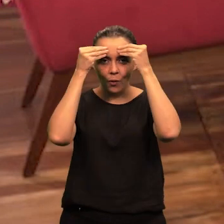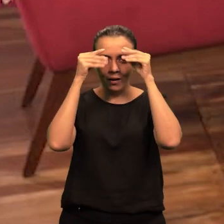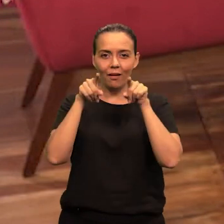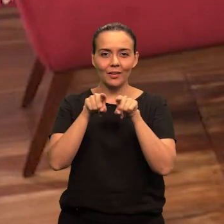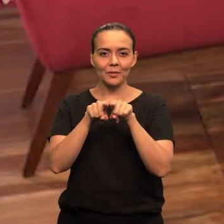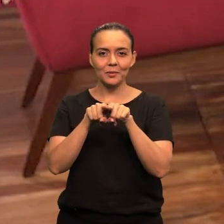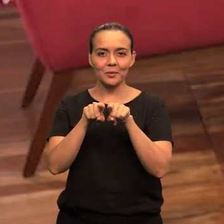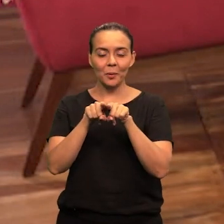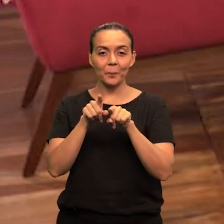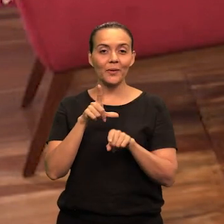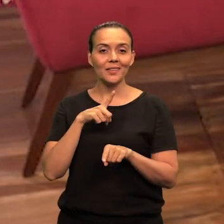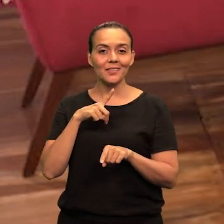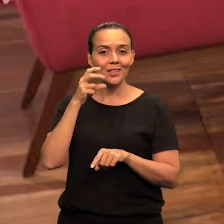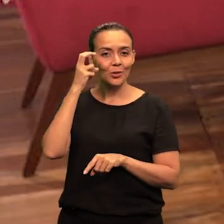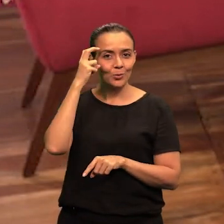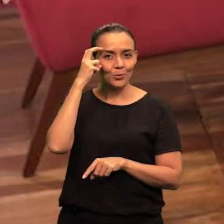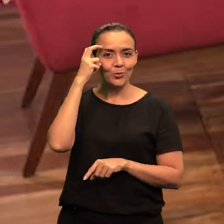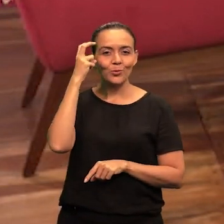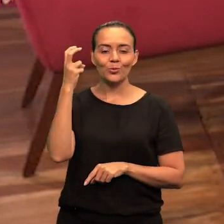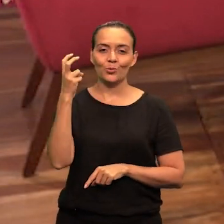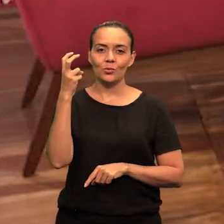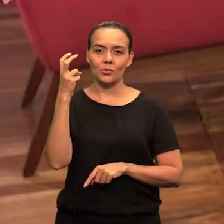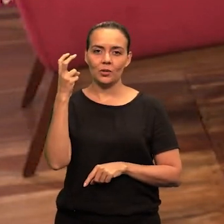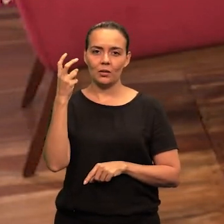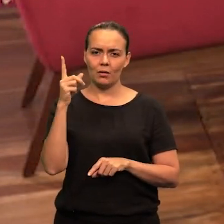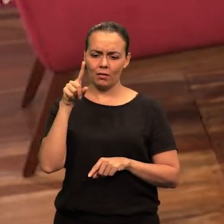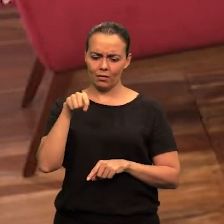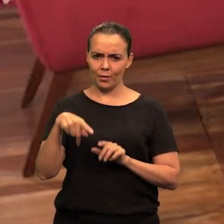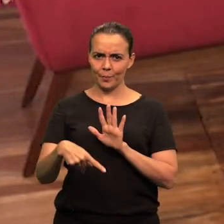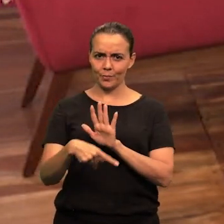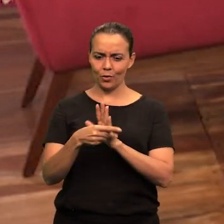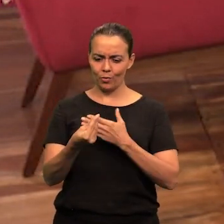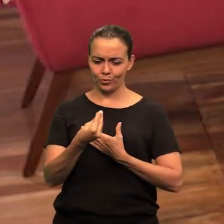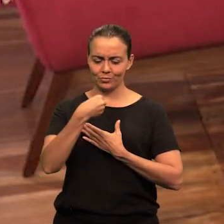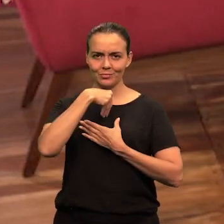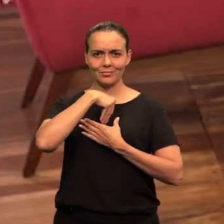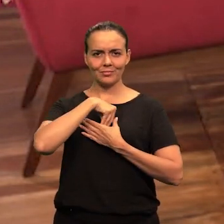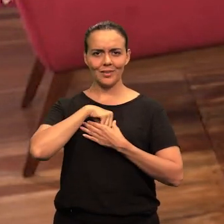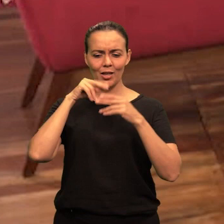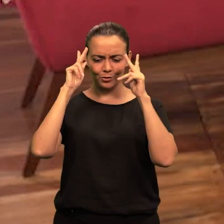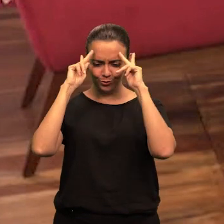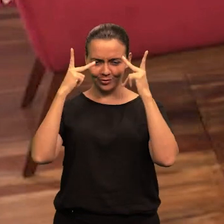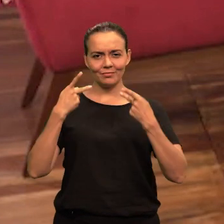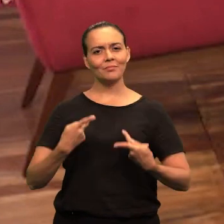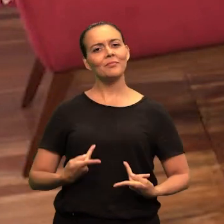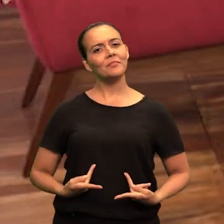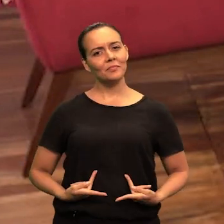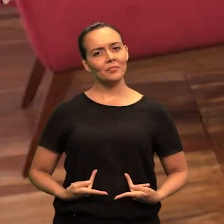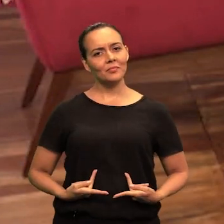E se não está na nossa natureza biológica, outros suportes, talvez não biológicos,